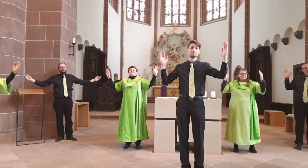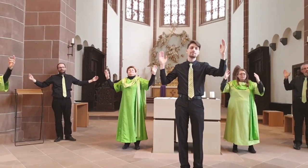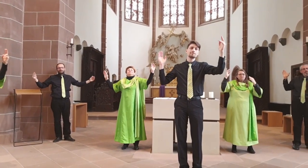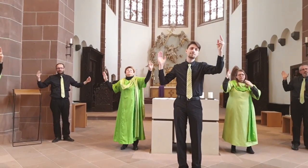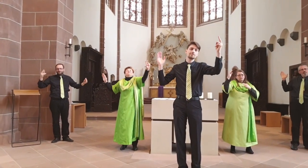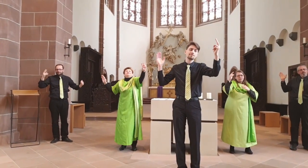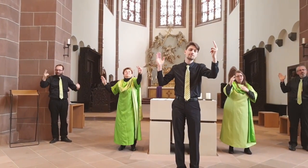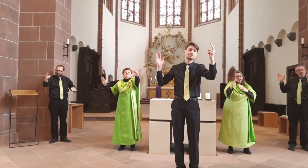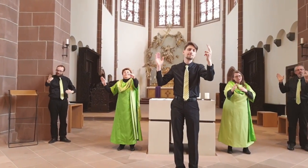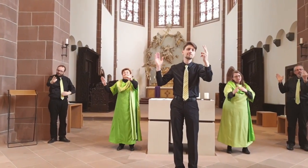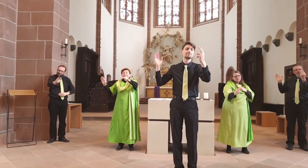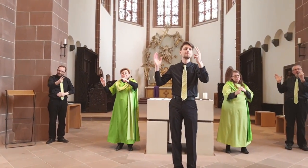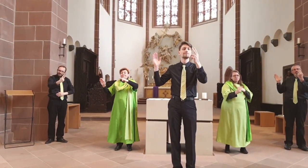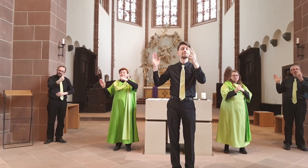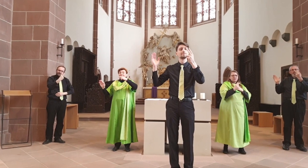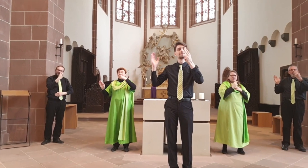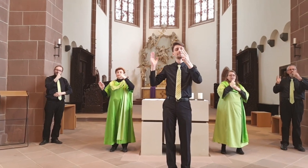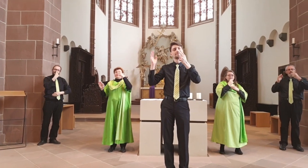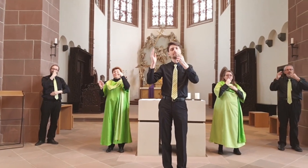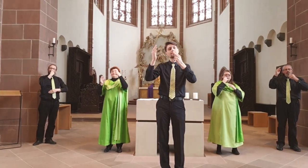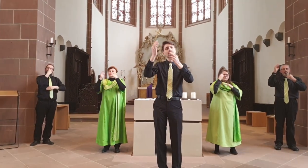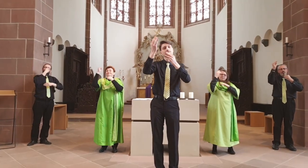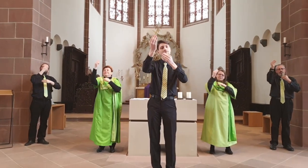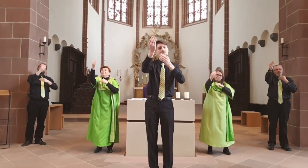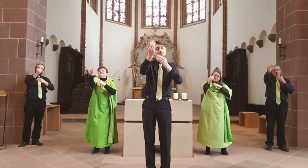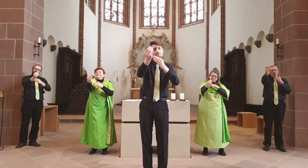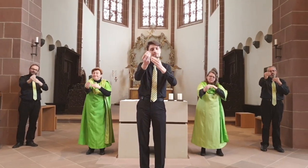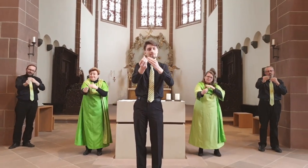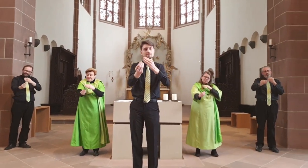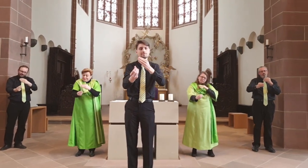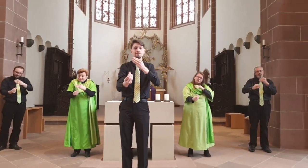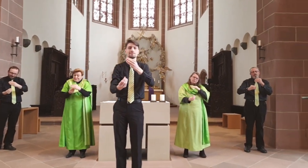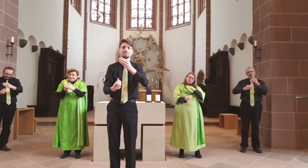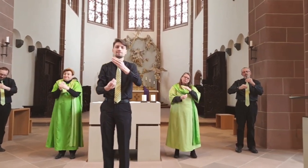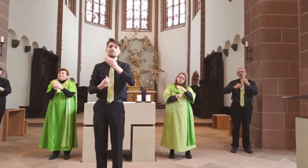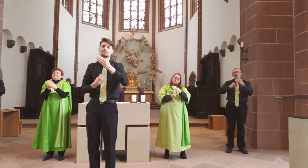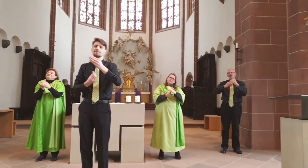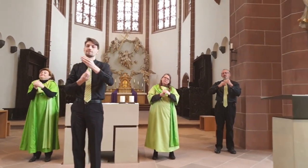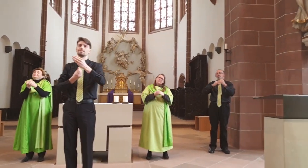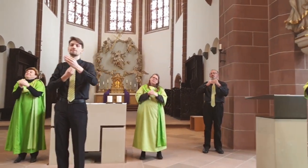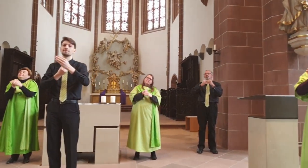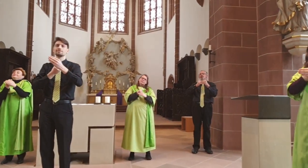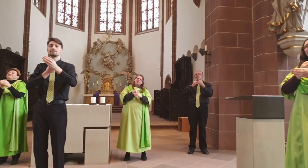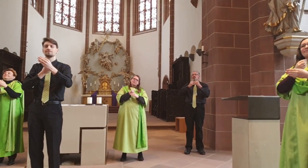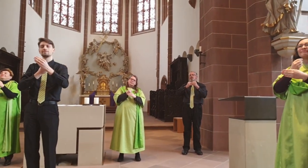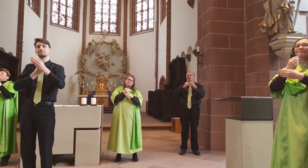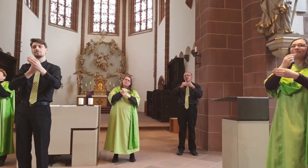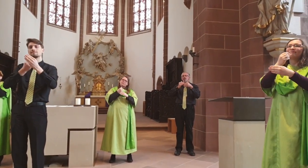Schau mich an, verstehe mich.